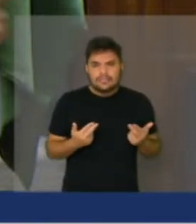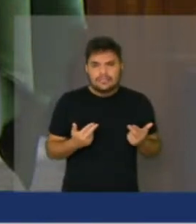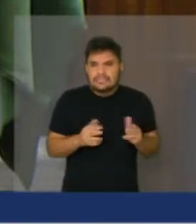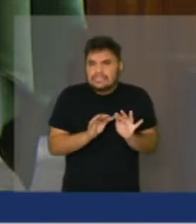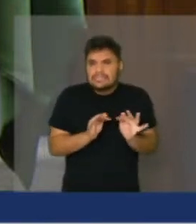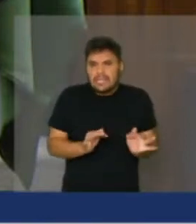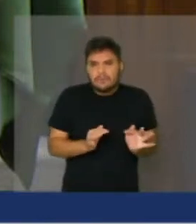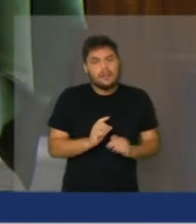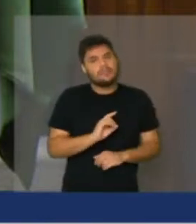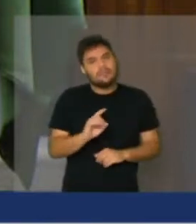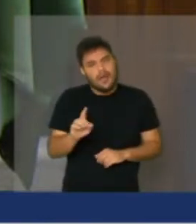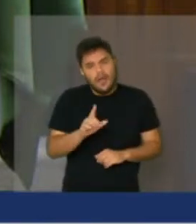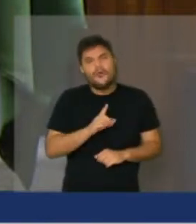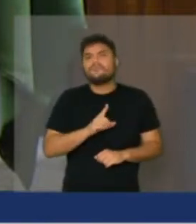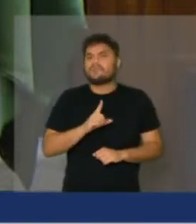TORNO DELE DE DESVIO DE